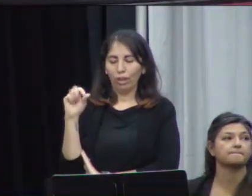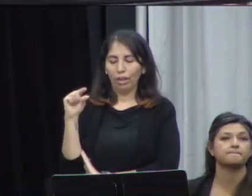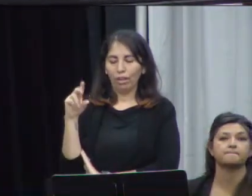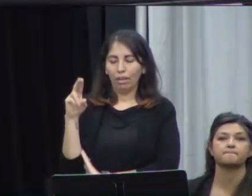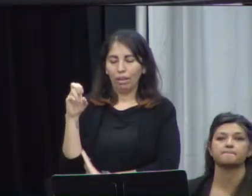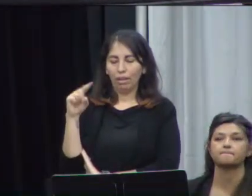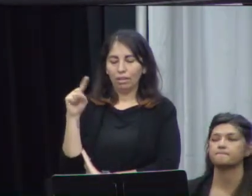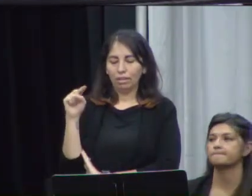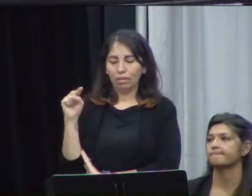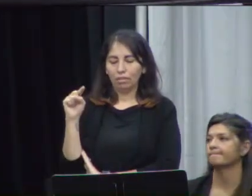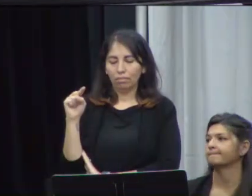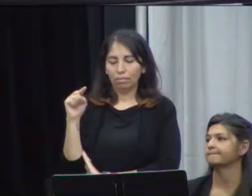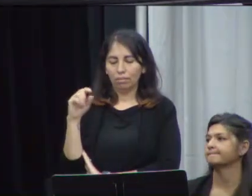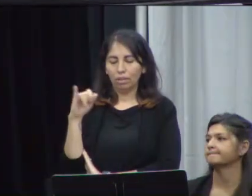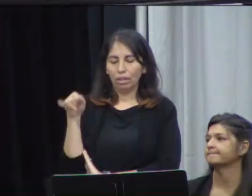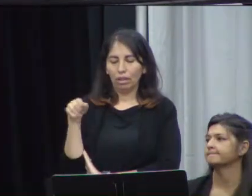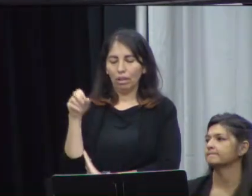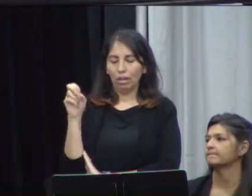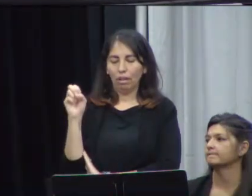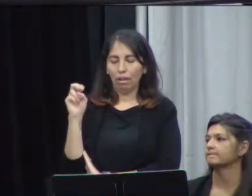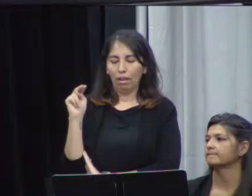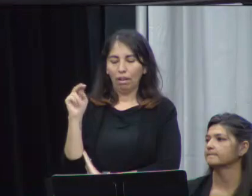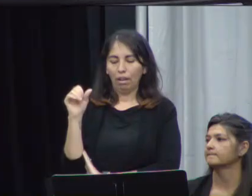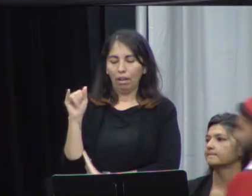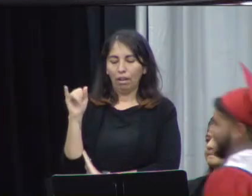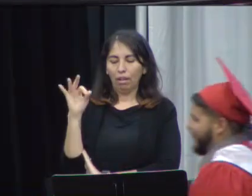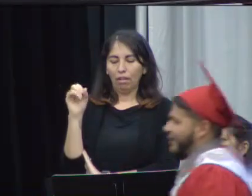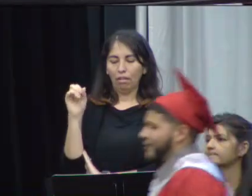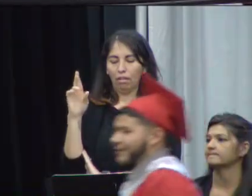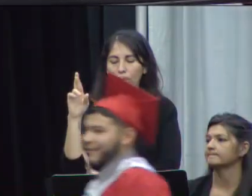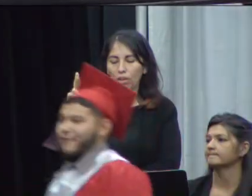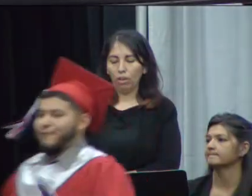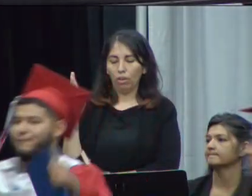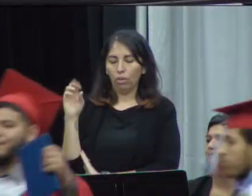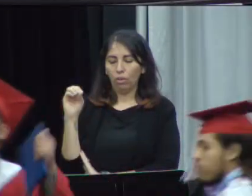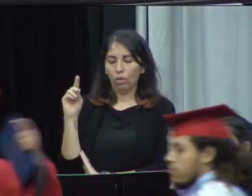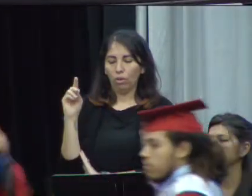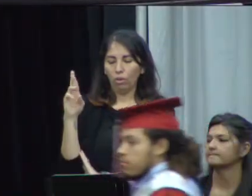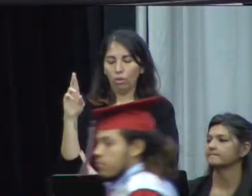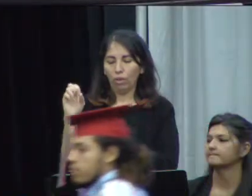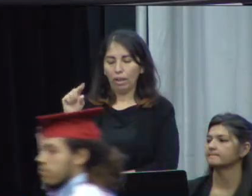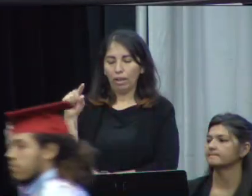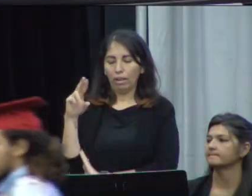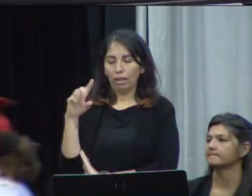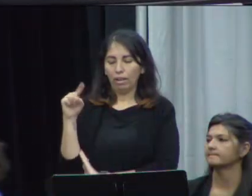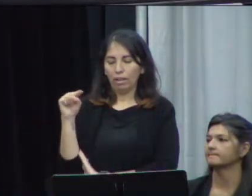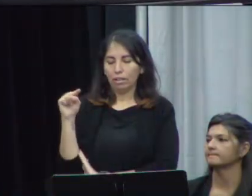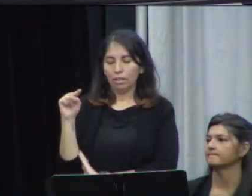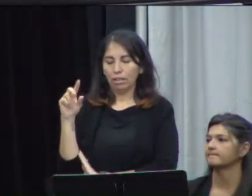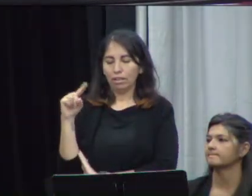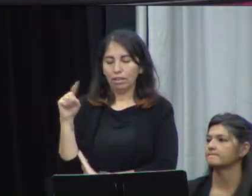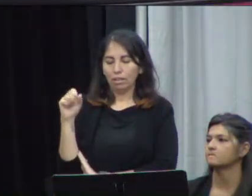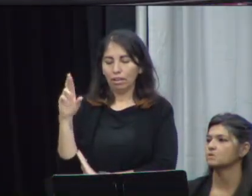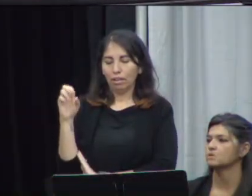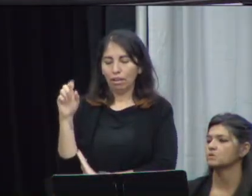(audience applauds) Jennifer Rodriguez-Sarate. (audience applauds)